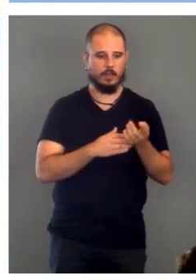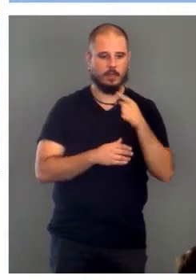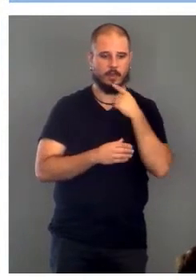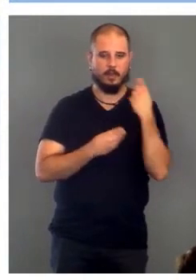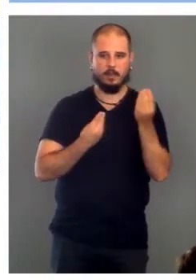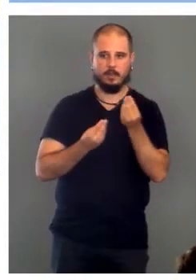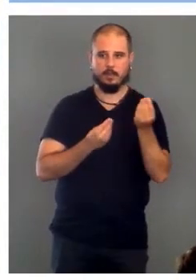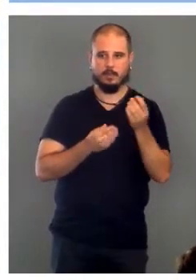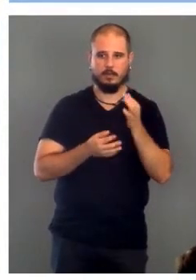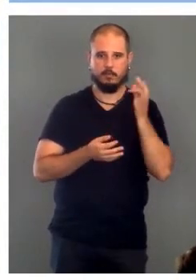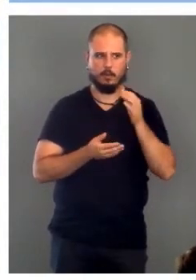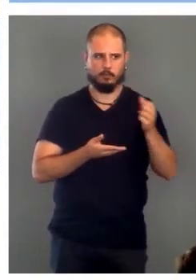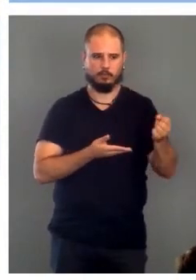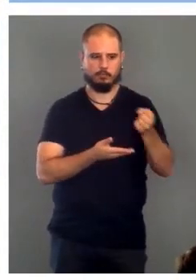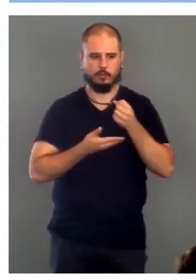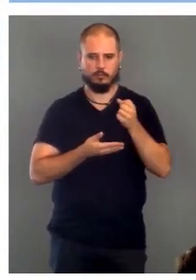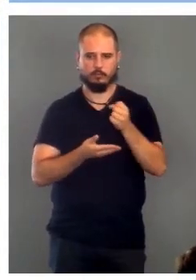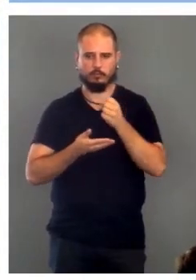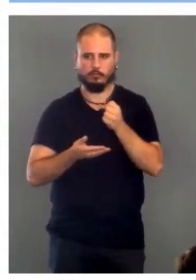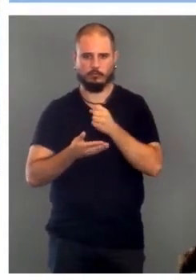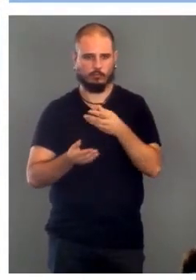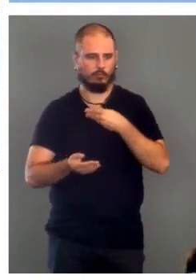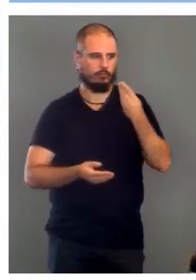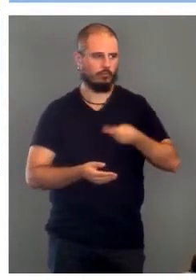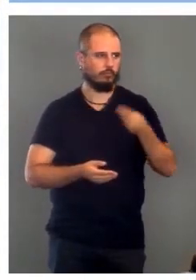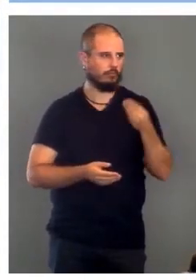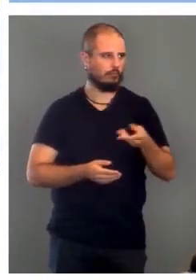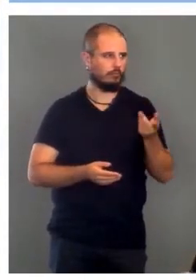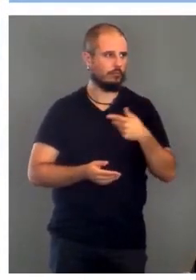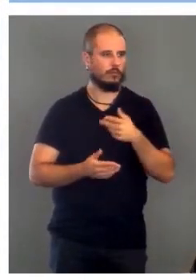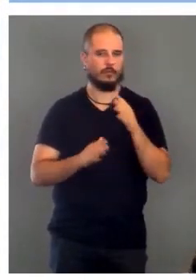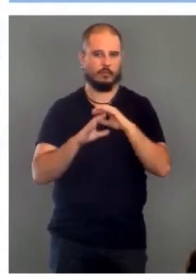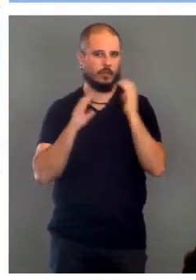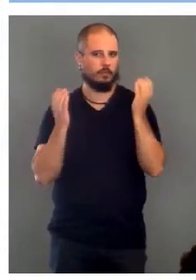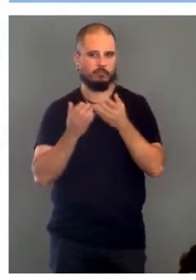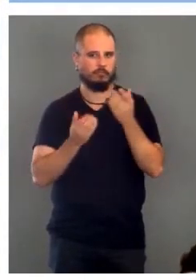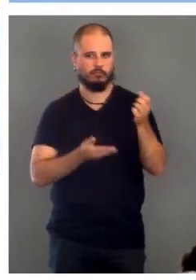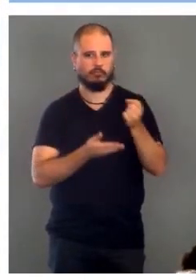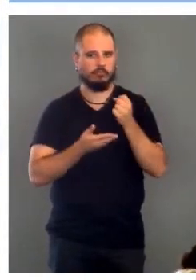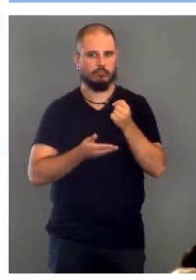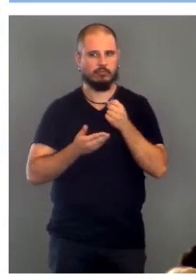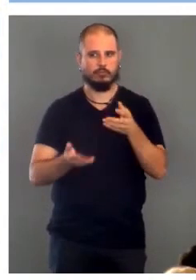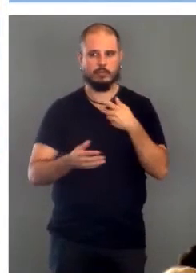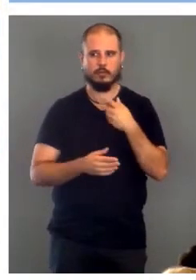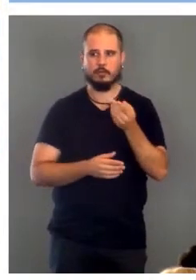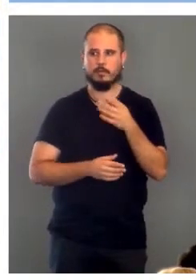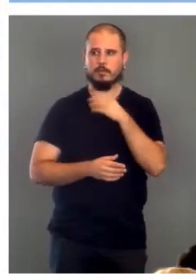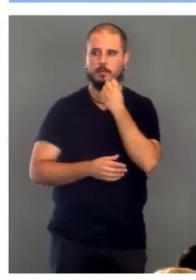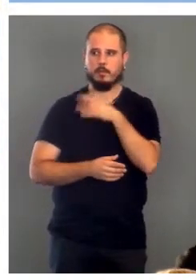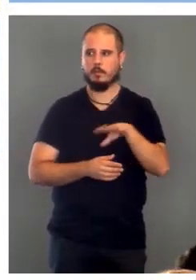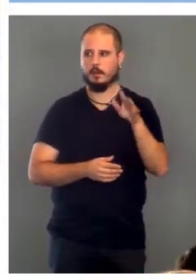Lo cual no está nada mal y además premios a nivel nacional e internacional entre otros Mejor talento gastronomía 2022 mejor